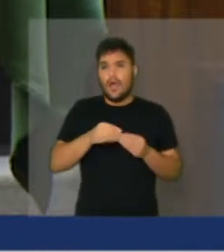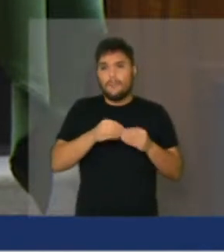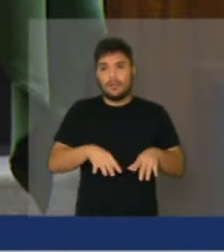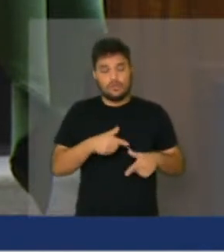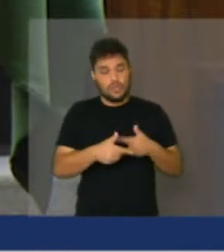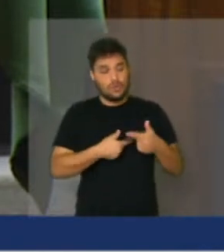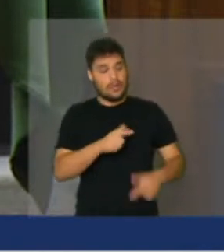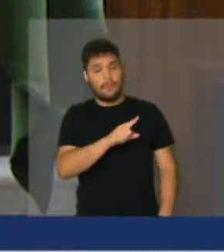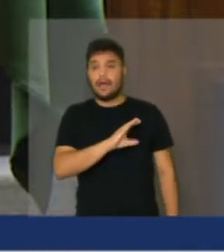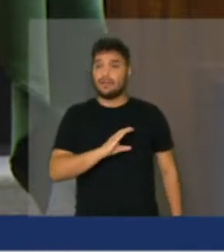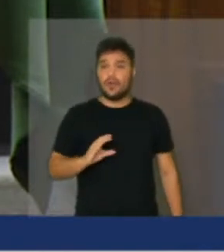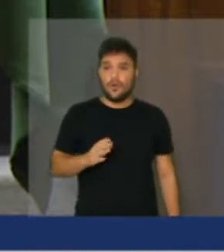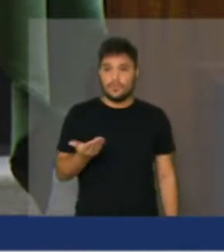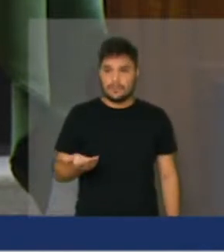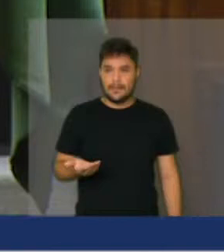TAMBÉM A CONVOCAÇÃO DO